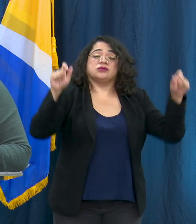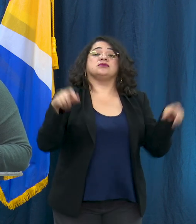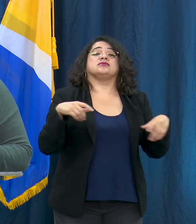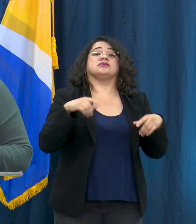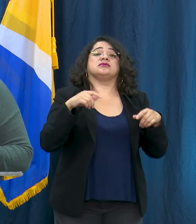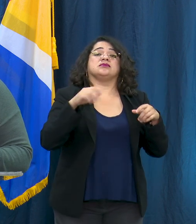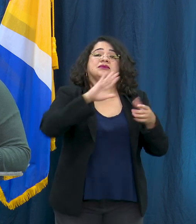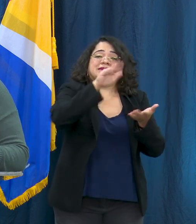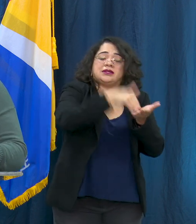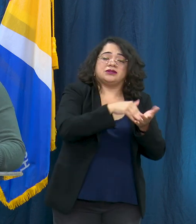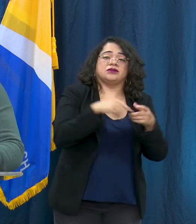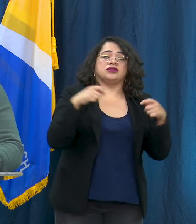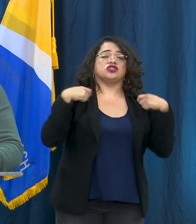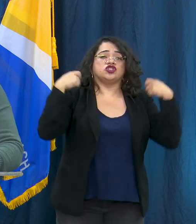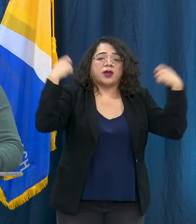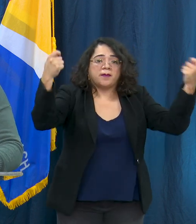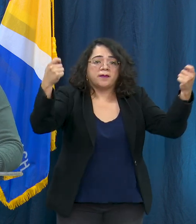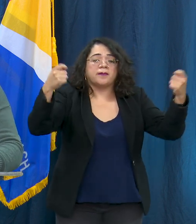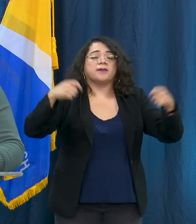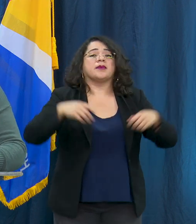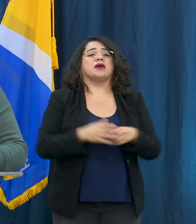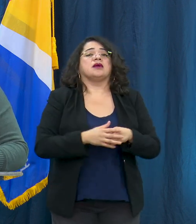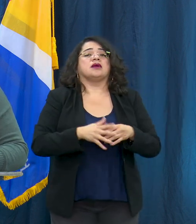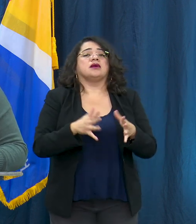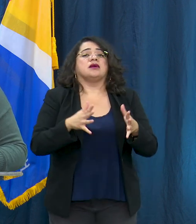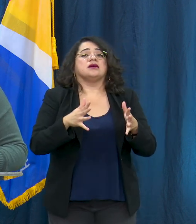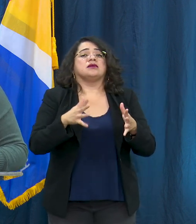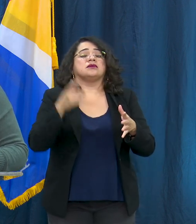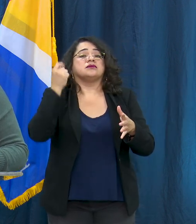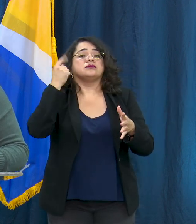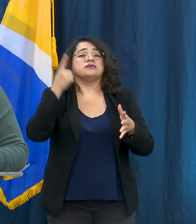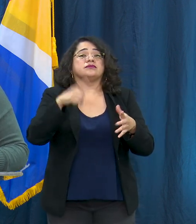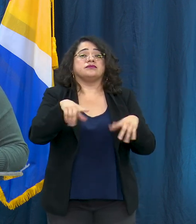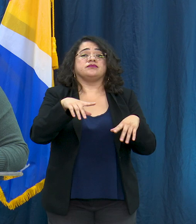hacer ejercicio los Deportes profesionales pero sin Audiencia invivo